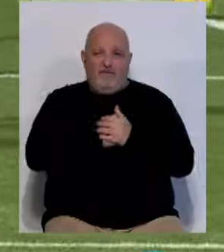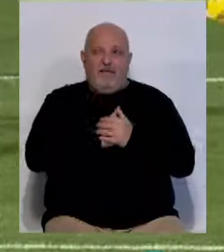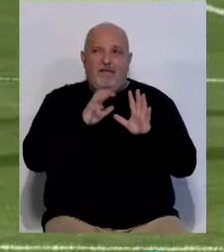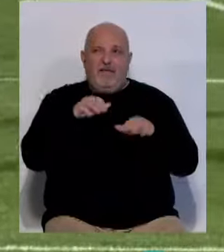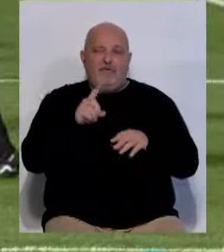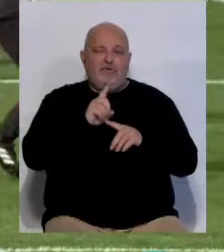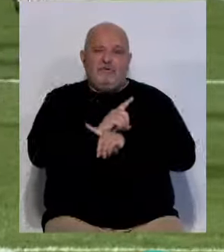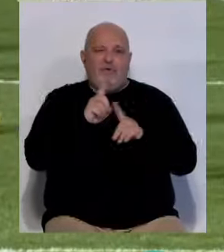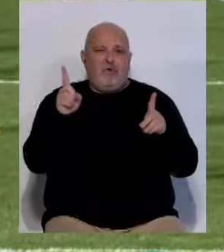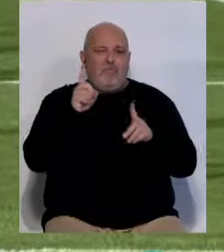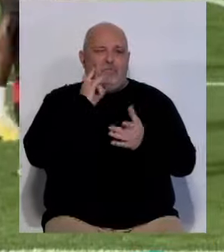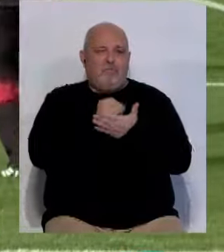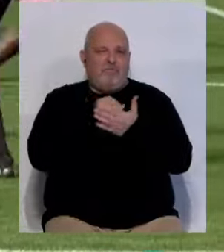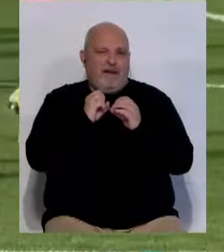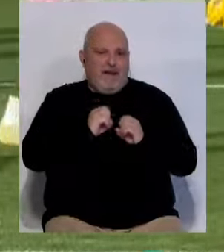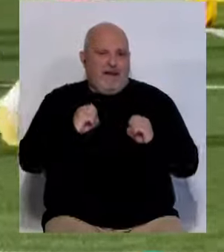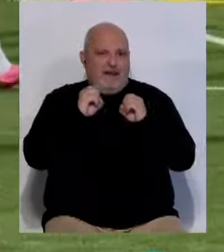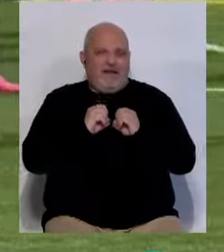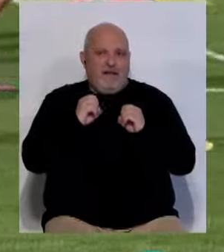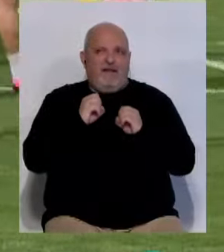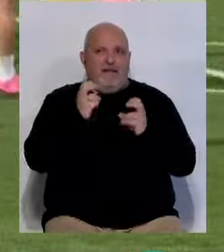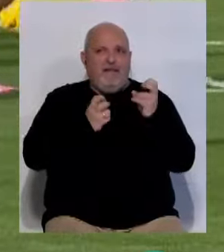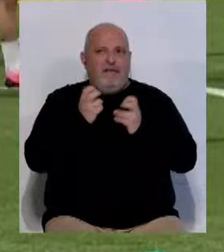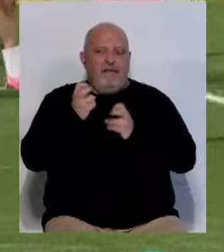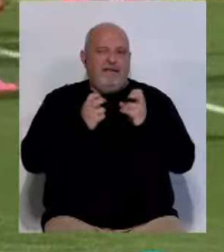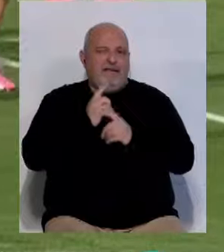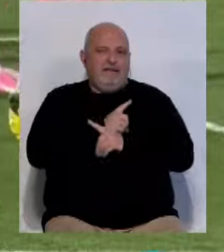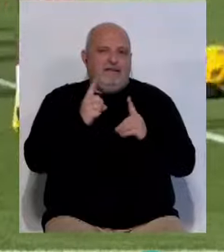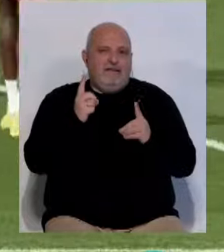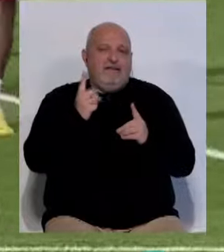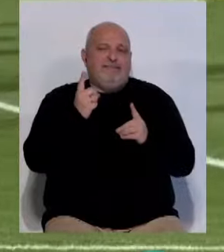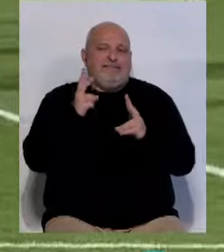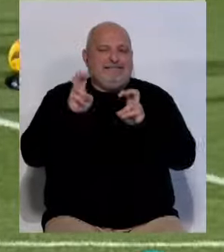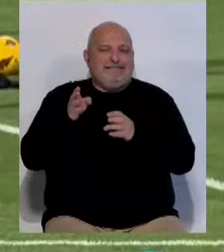que no está para experimento no está para traerse jugadores que pueden como dice Jesús una moneda y